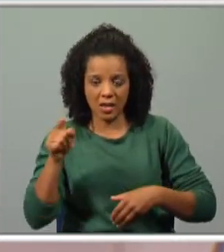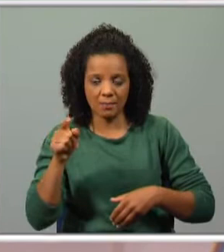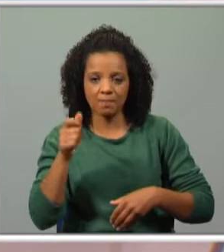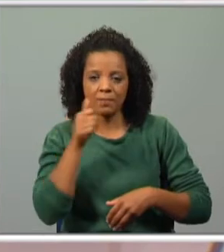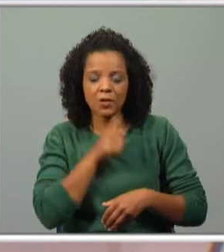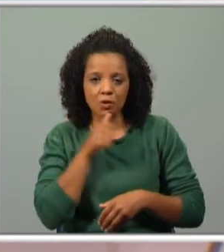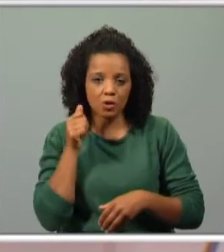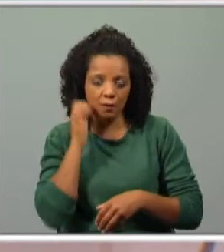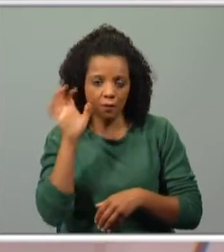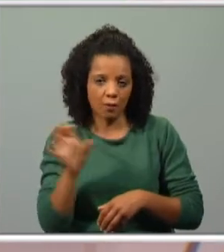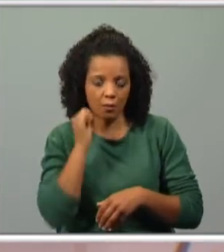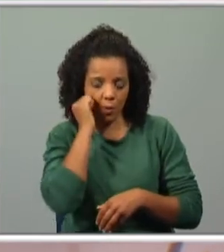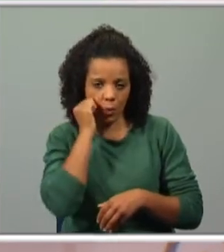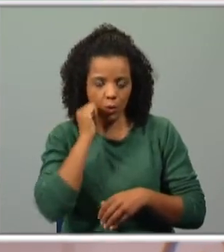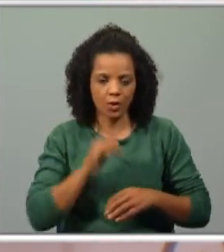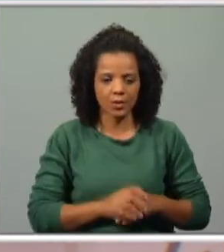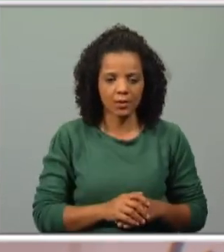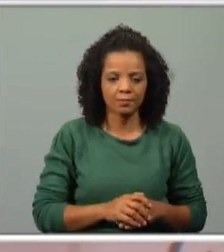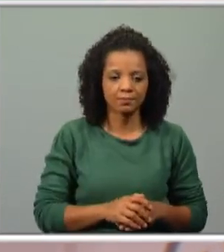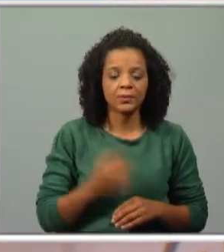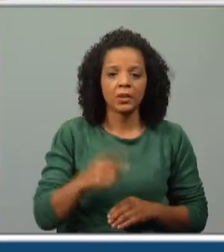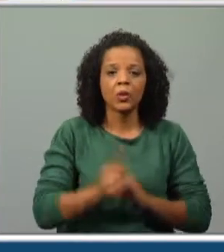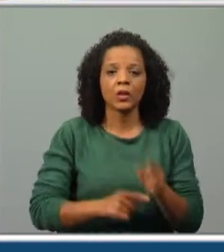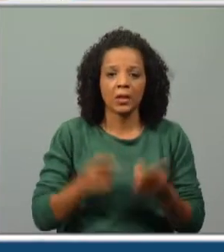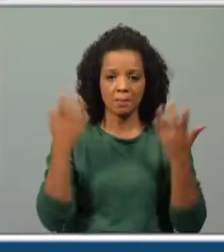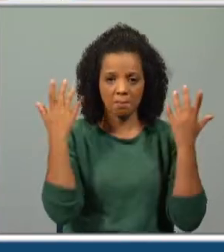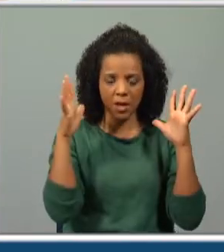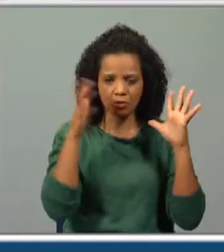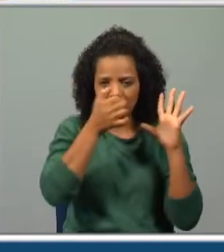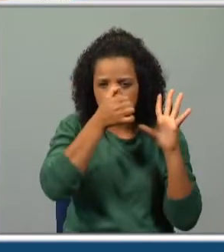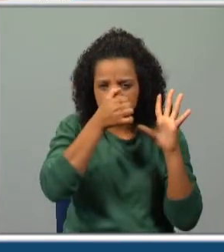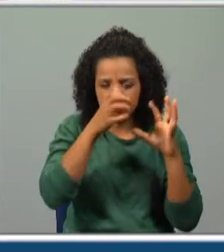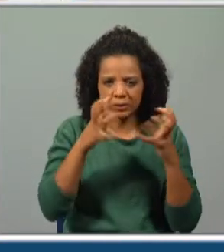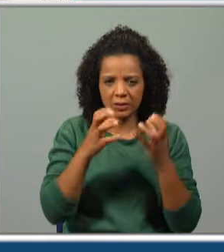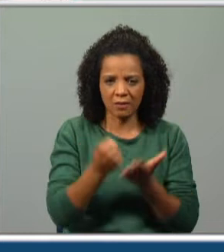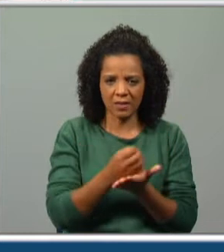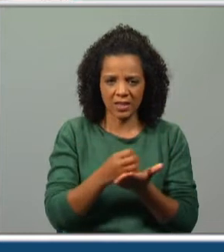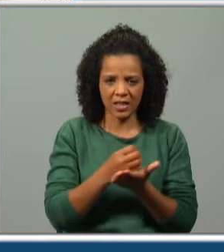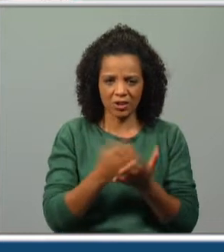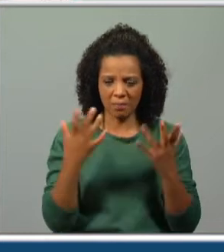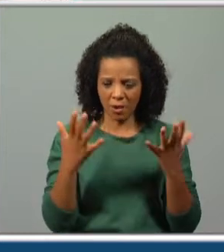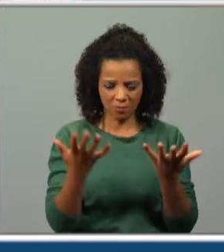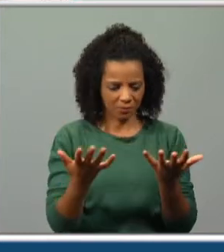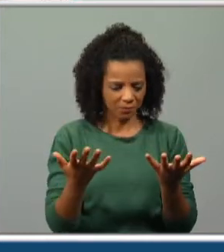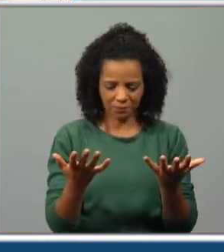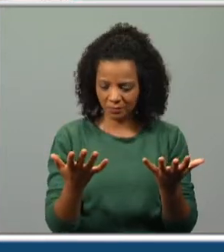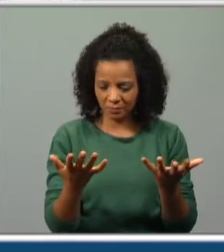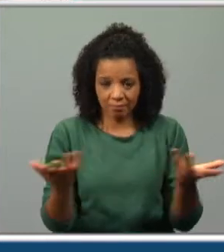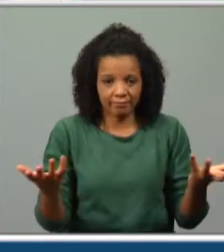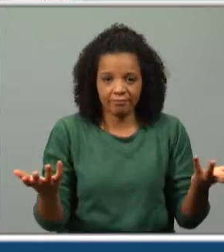dolorosa e o que é que lhe resta as mãos apertadas vazias sem nada para agarrar 痛苦，你的手還剩下什麼空空如也